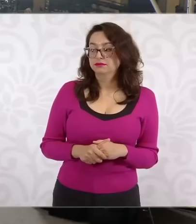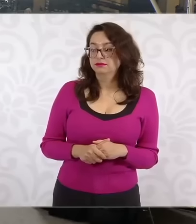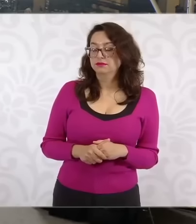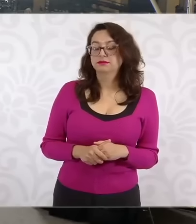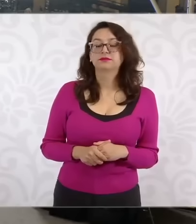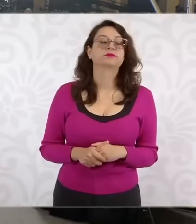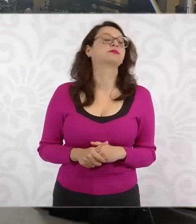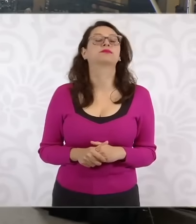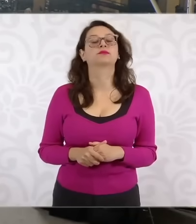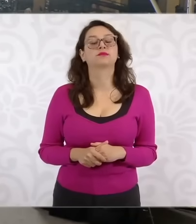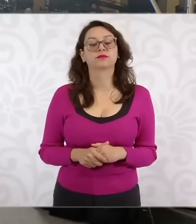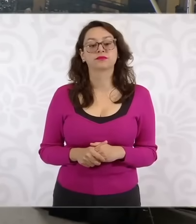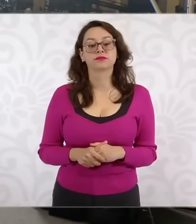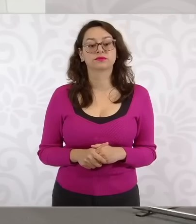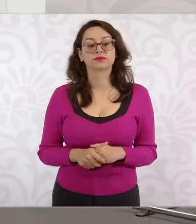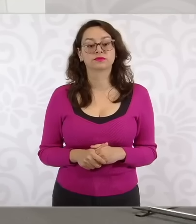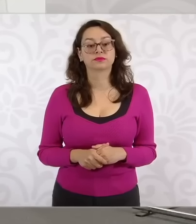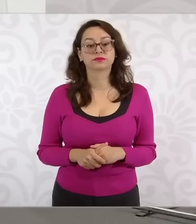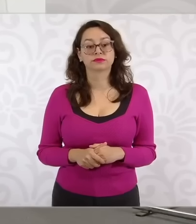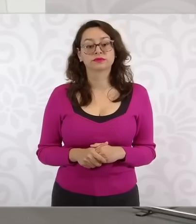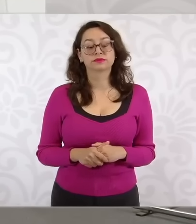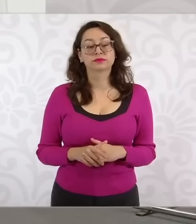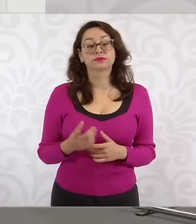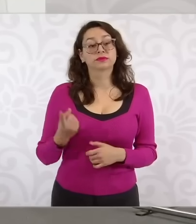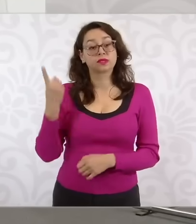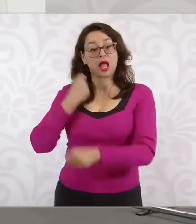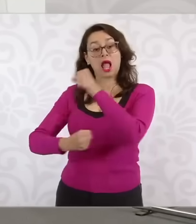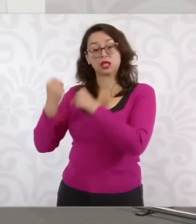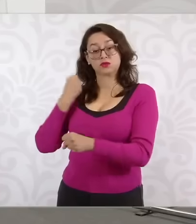Sinaloa, eh como ustedes saben, desde septiembre del 24, Sinaloa tenía